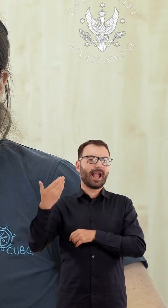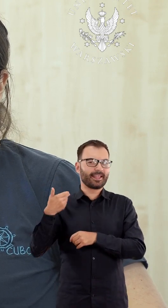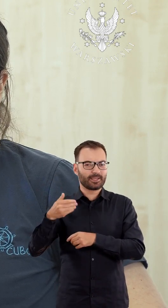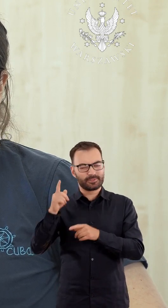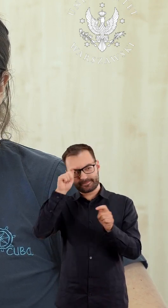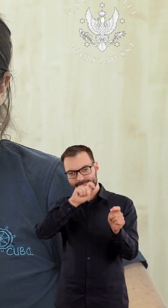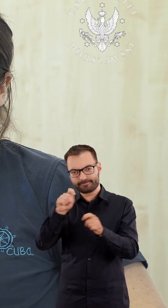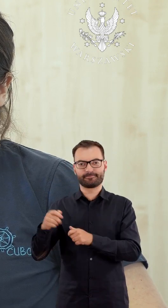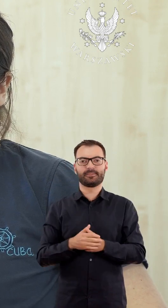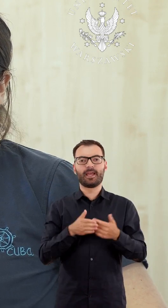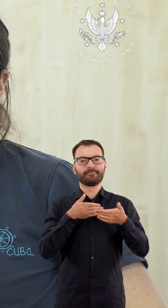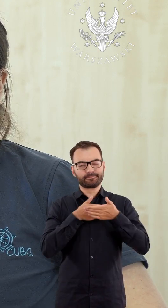niwelowania różnego rodzaju barier.